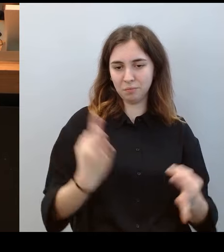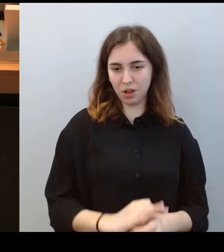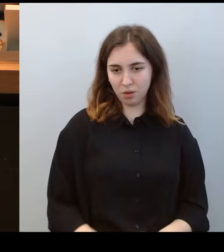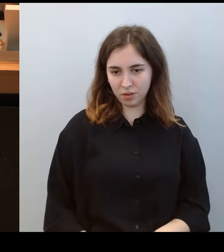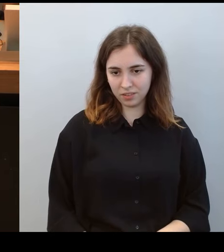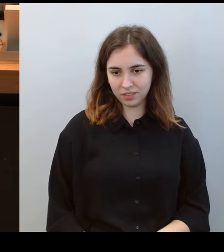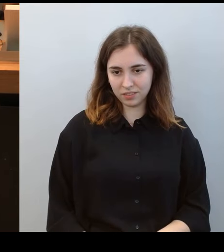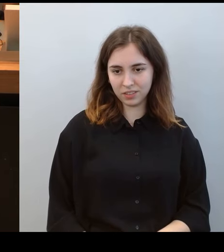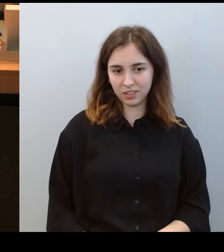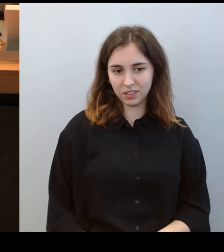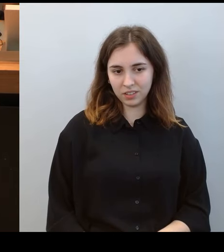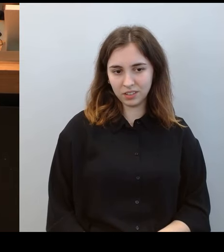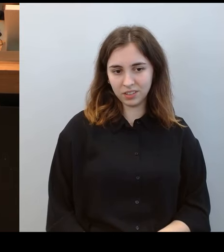Wirtschaft unnötig zu belasten